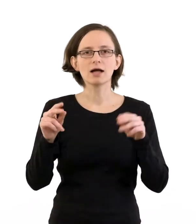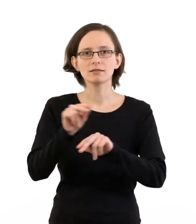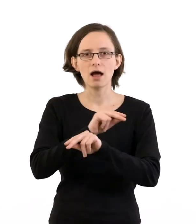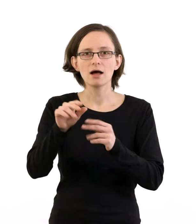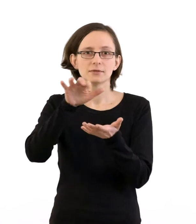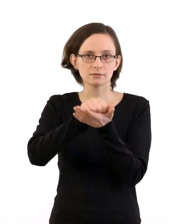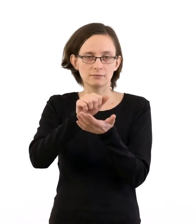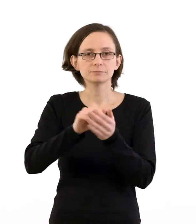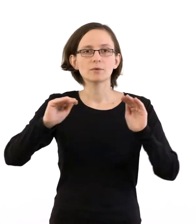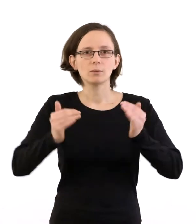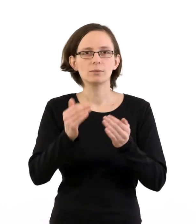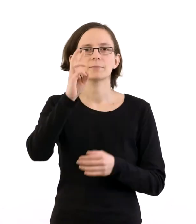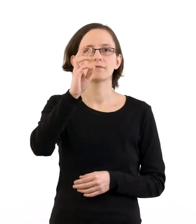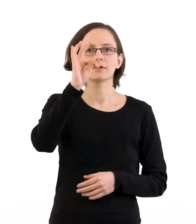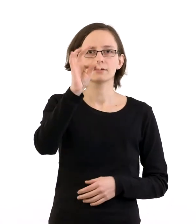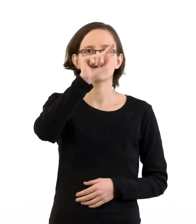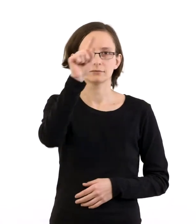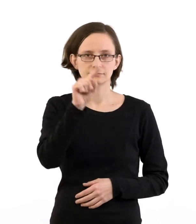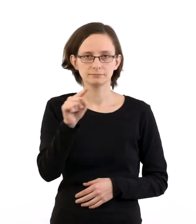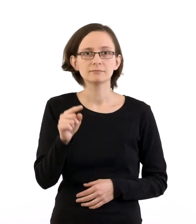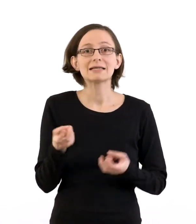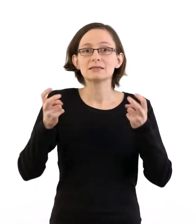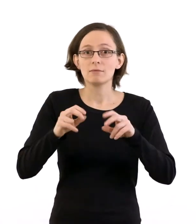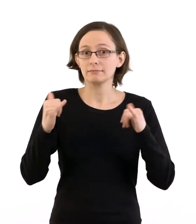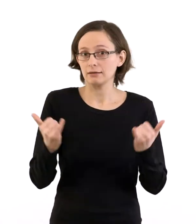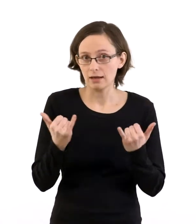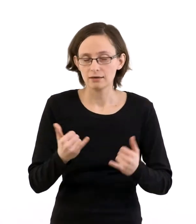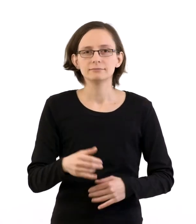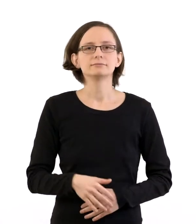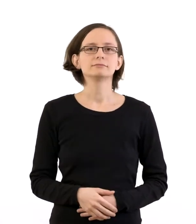Jak założyć Warsztat Terapii Zajęciowej (WTZ)?